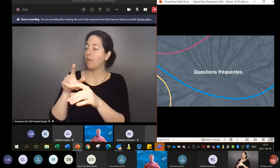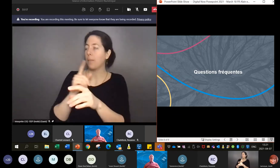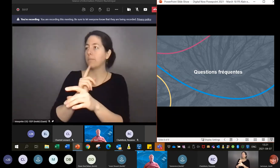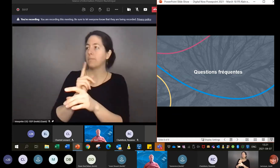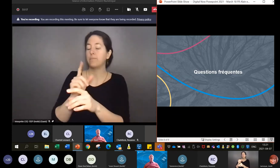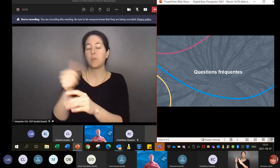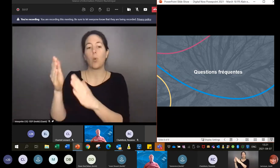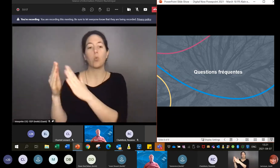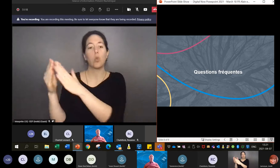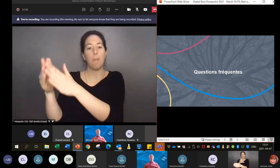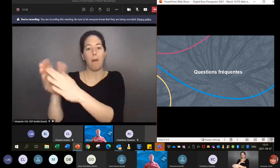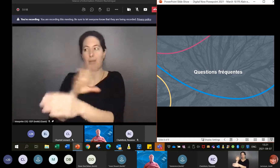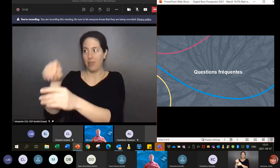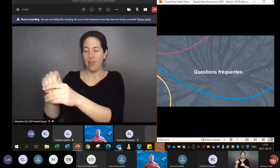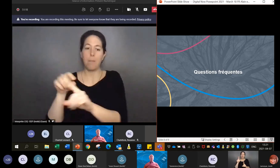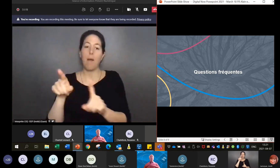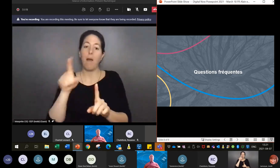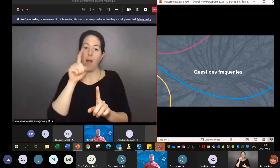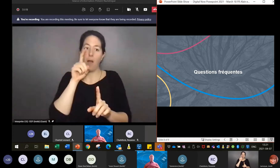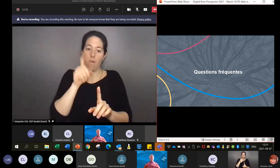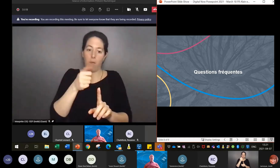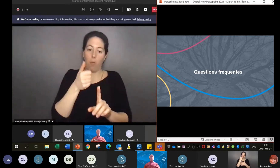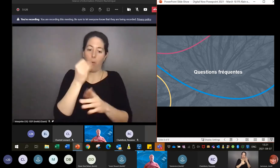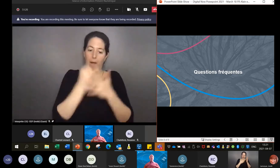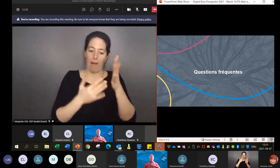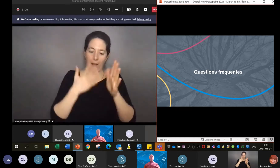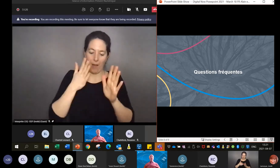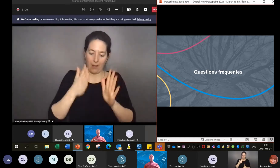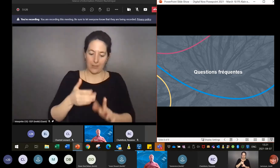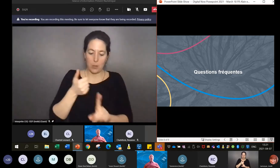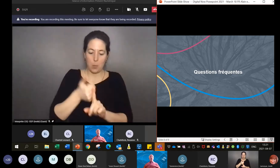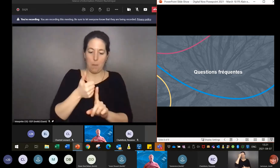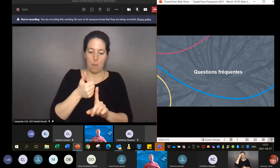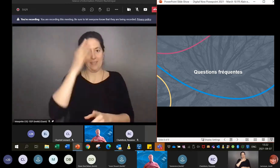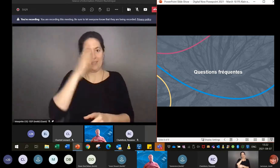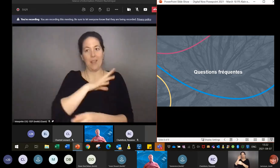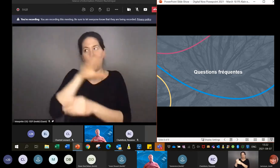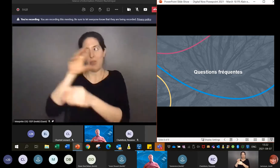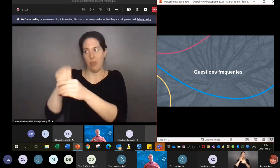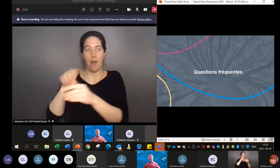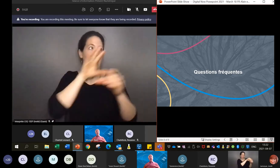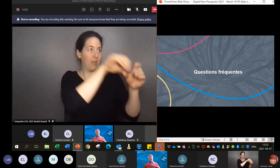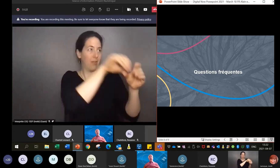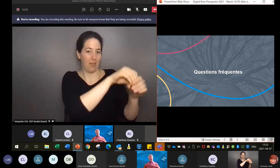qu’ils sachent qu’ils sont là .